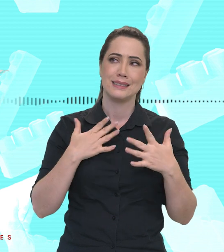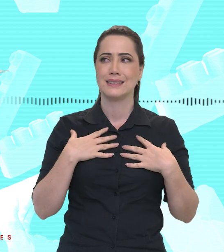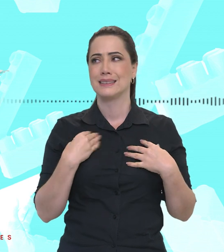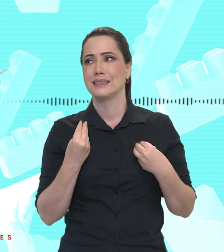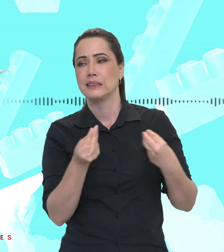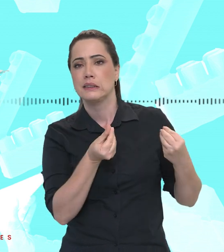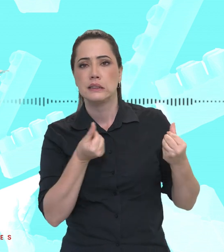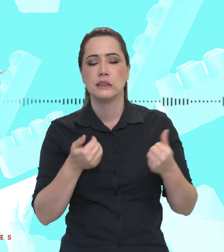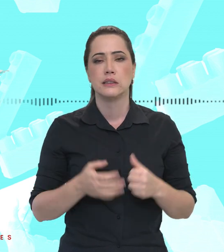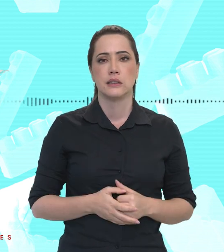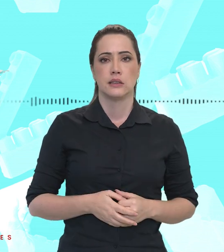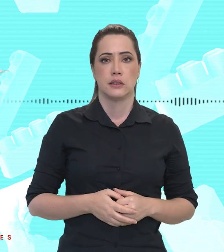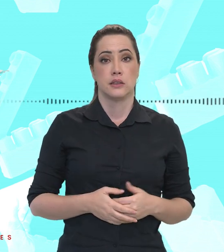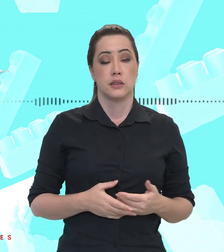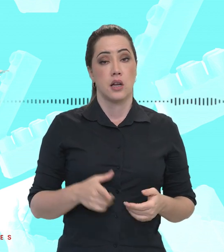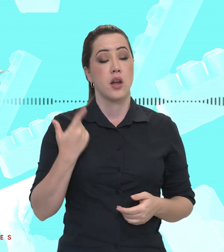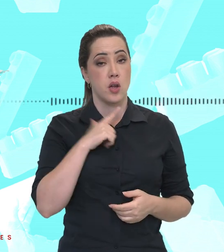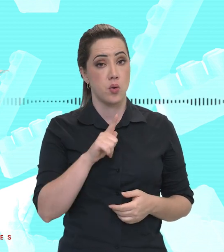[Alana] O meu diagnóstico eu estava com, deixa eu ver, eu estou com 45, vou fazer 46,